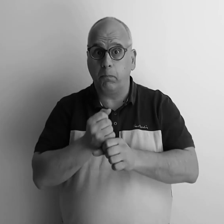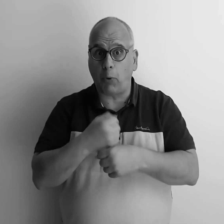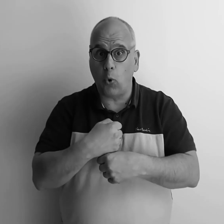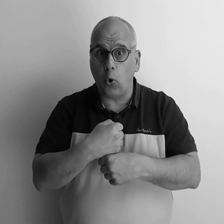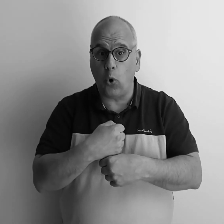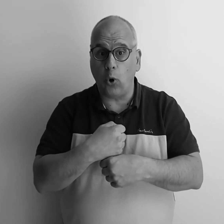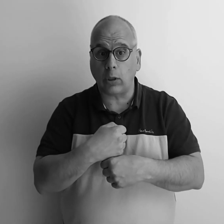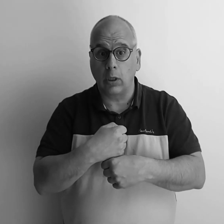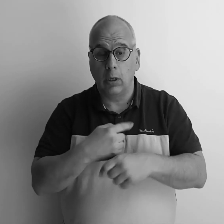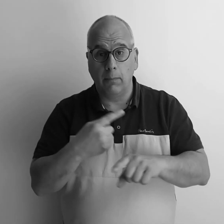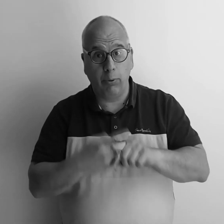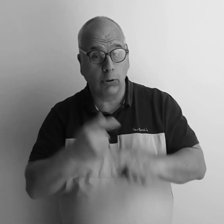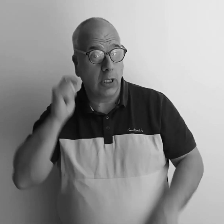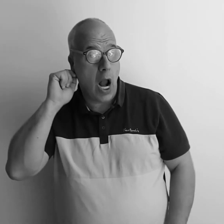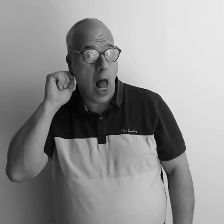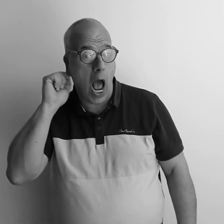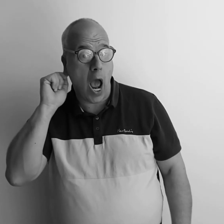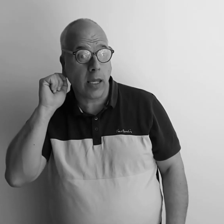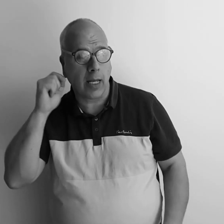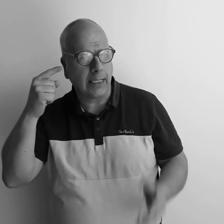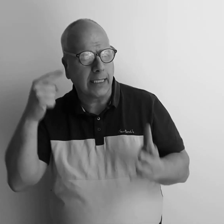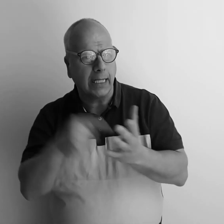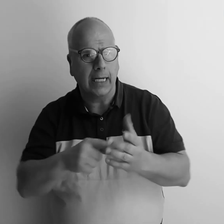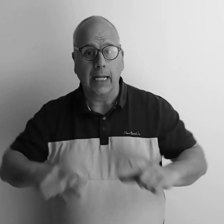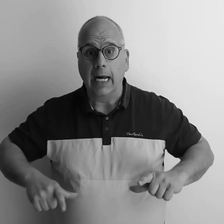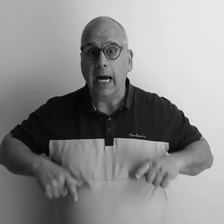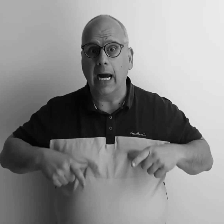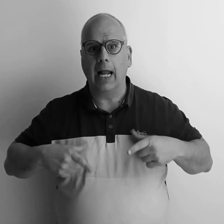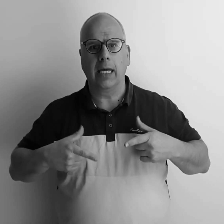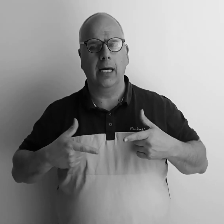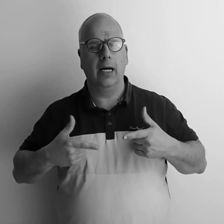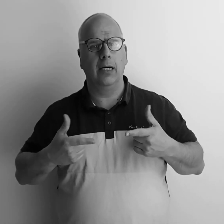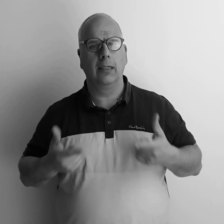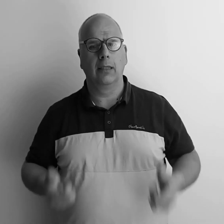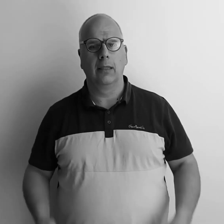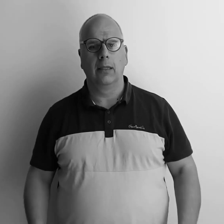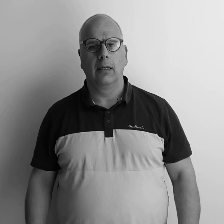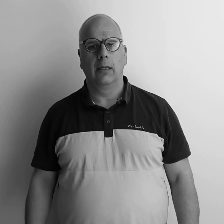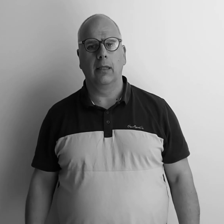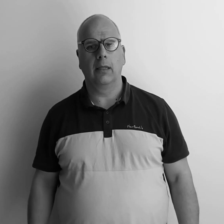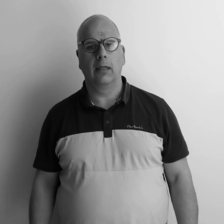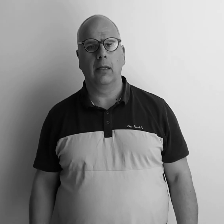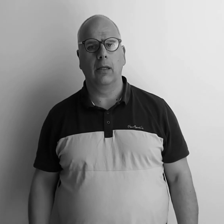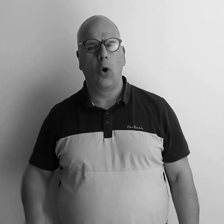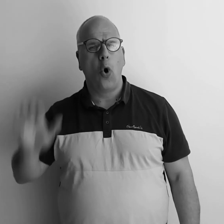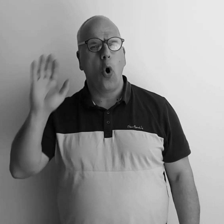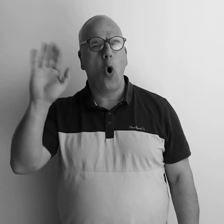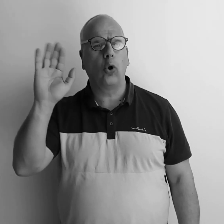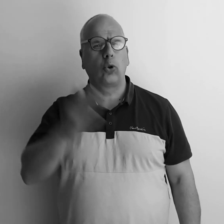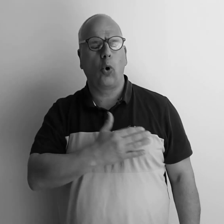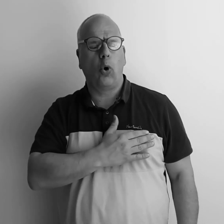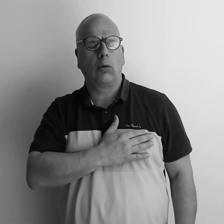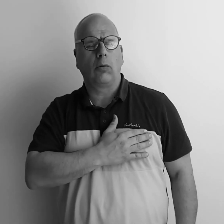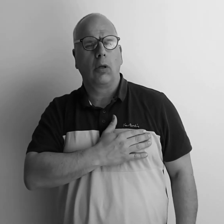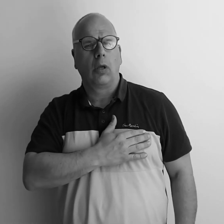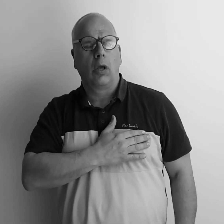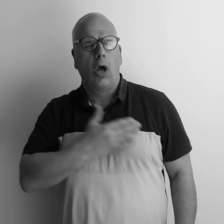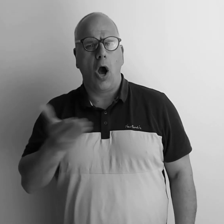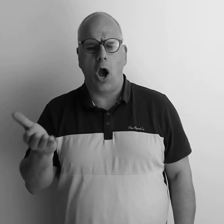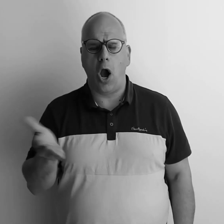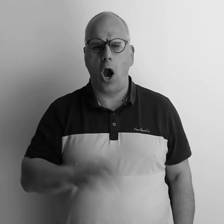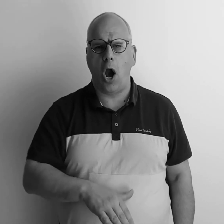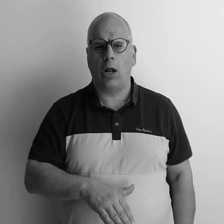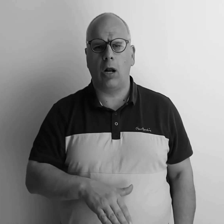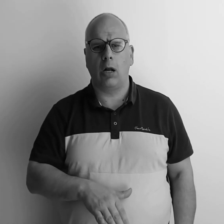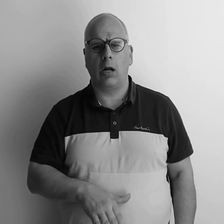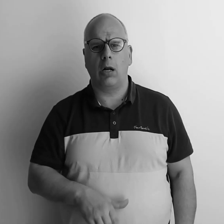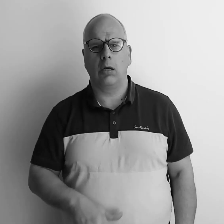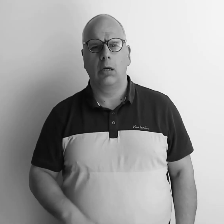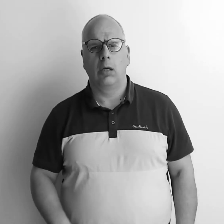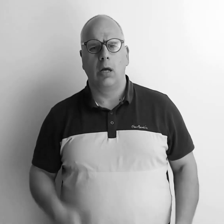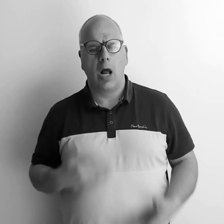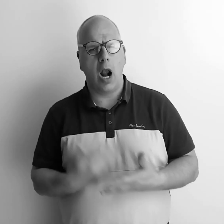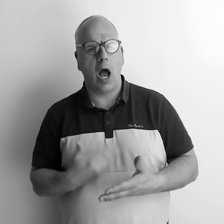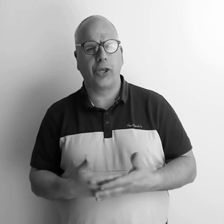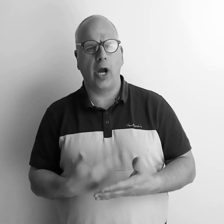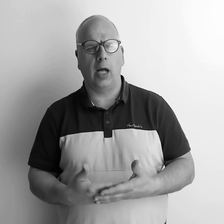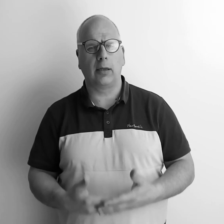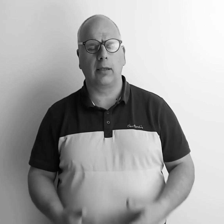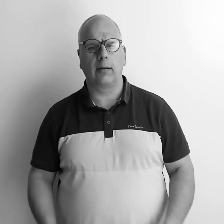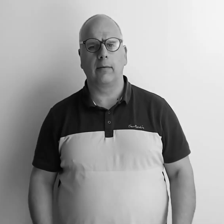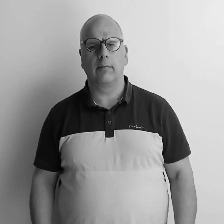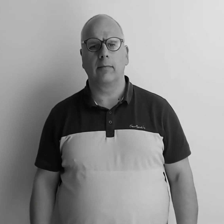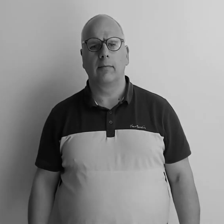Hogy bor- s leányért éljen És haljon a honért."